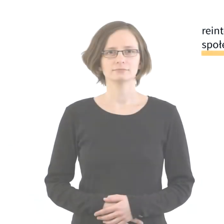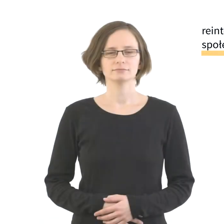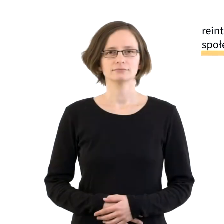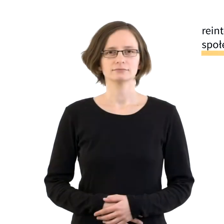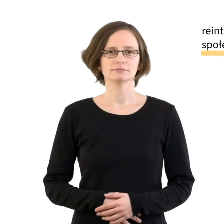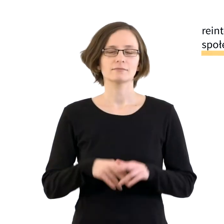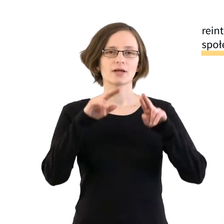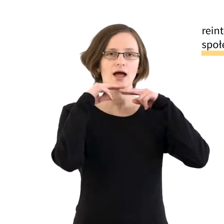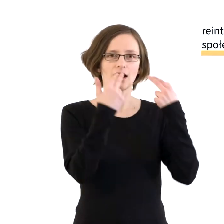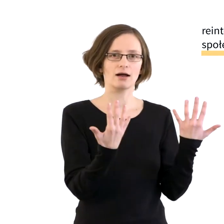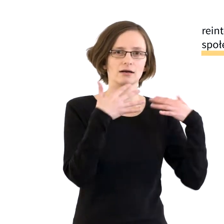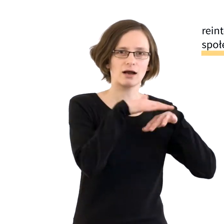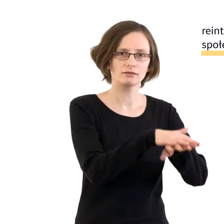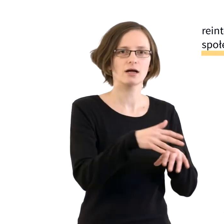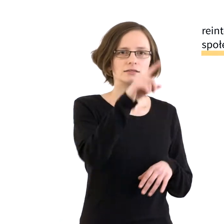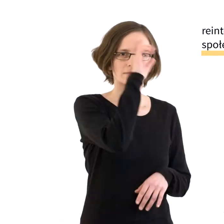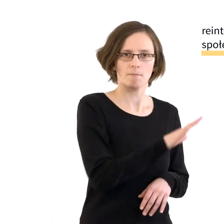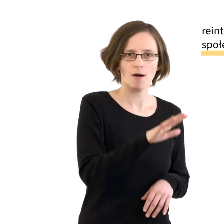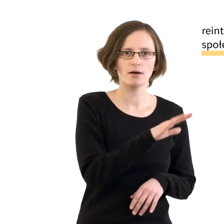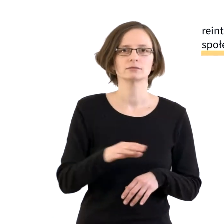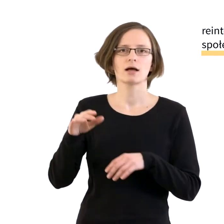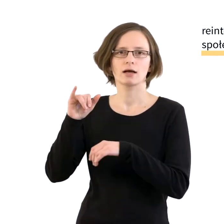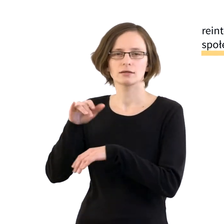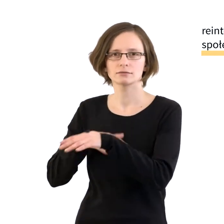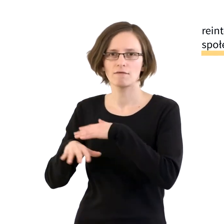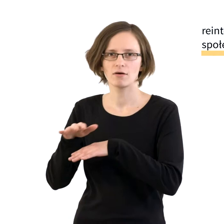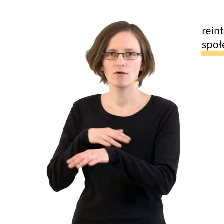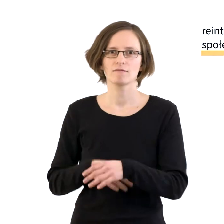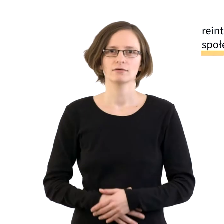Reintegracja społeczna i zawodowa